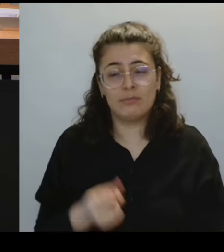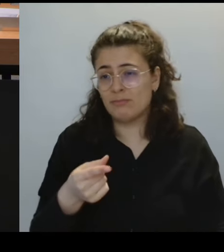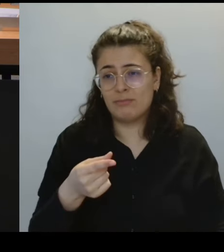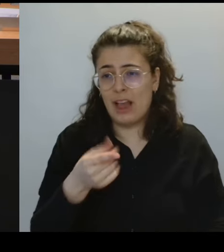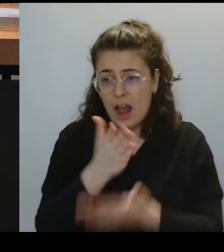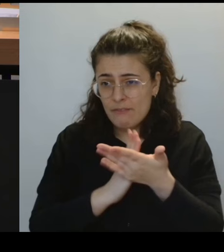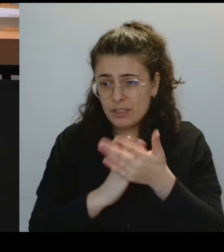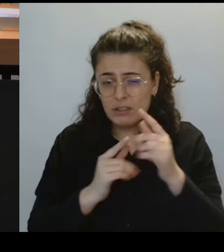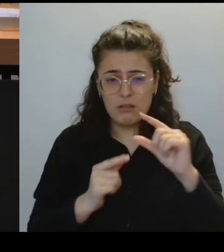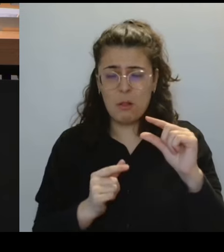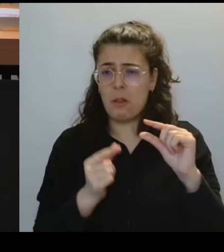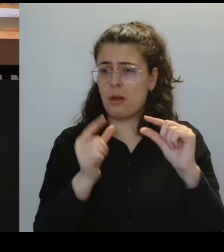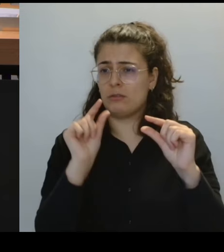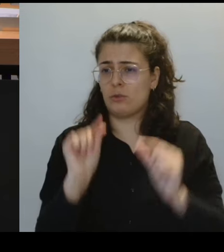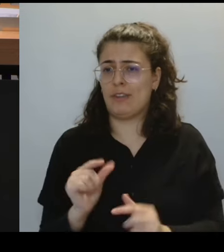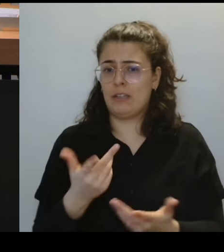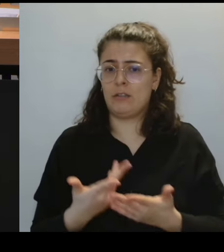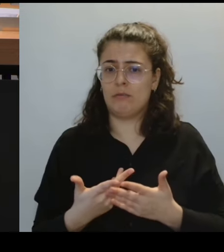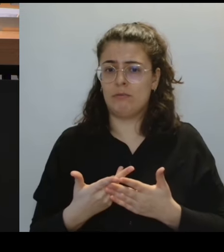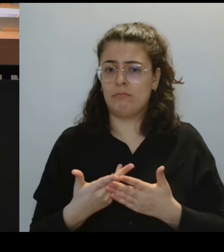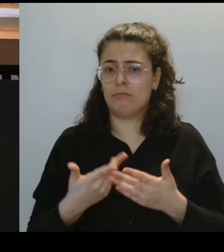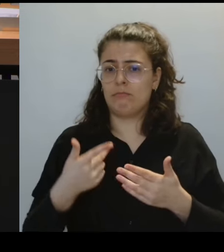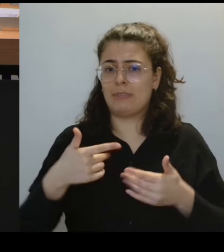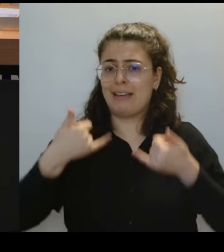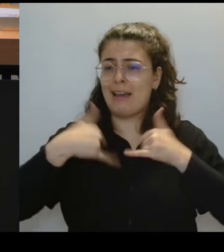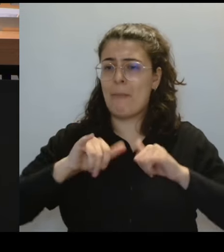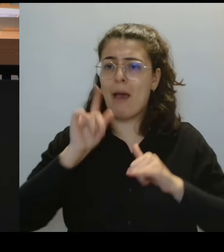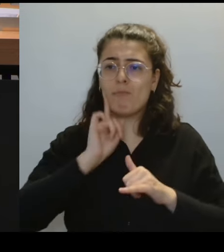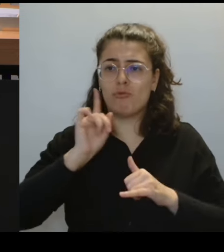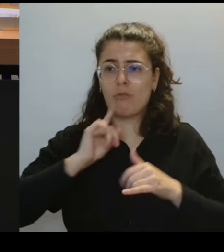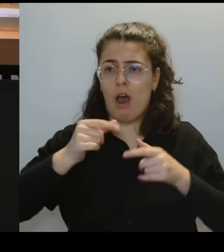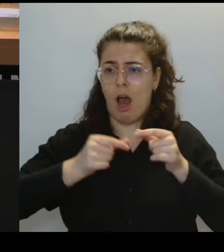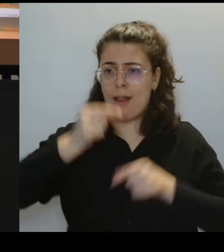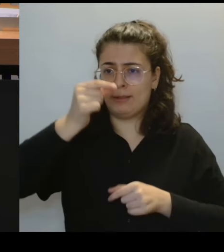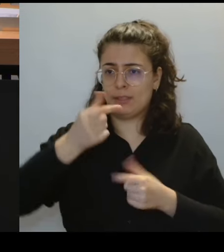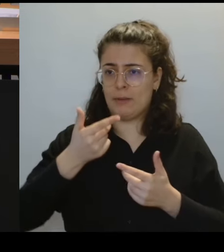bekämpfen möchte. Viele Krankenkassen haben ja interessanterweise den Sinn der